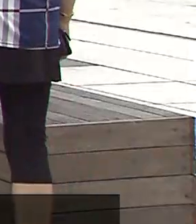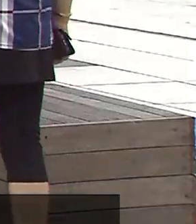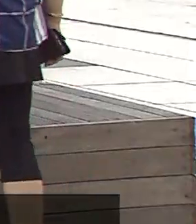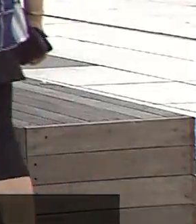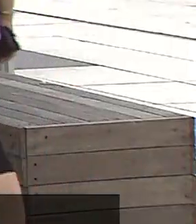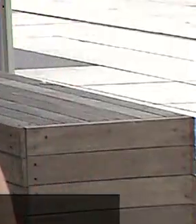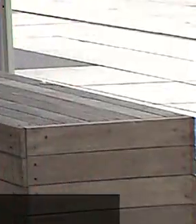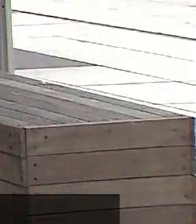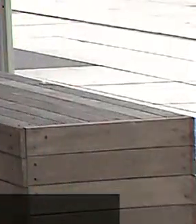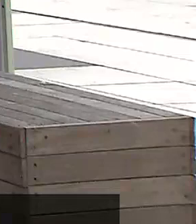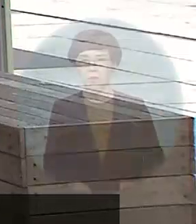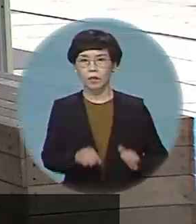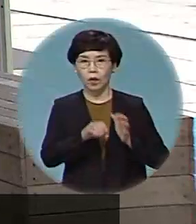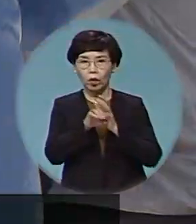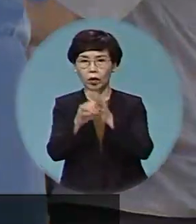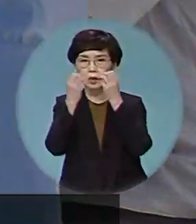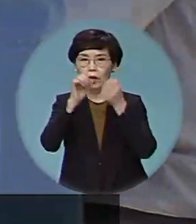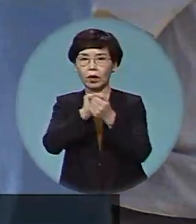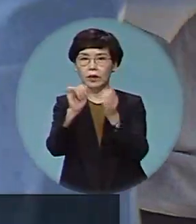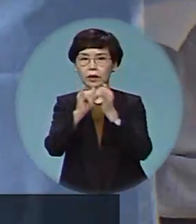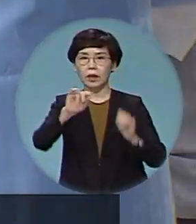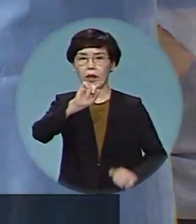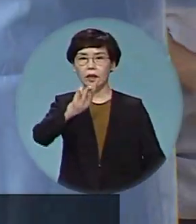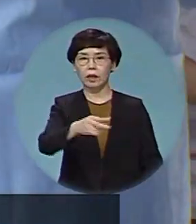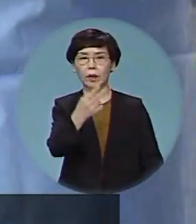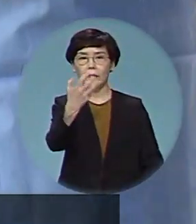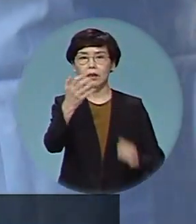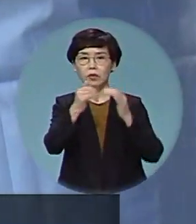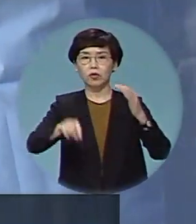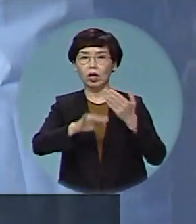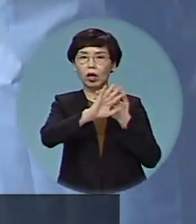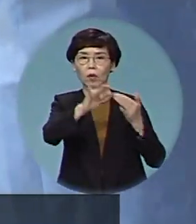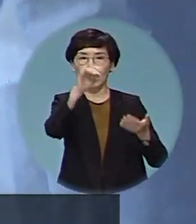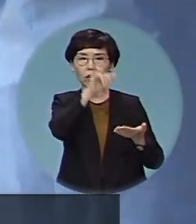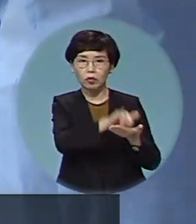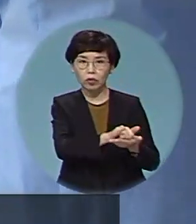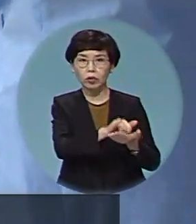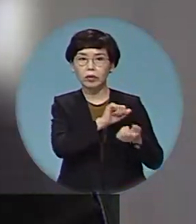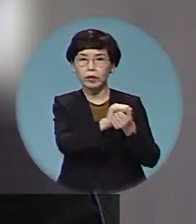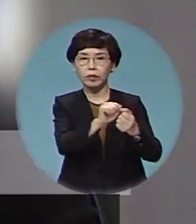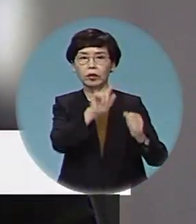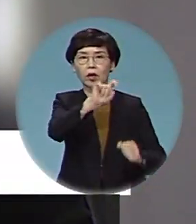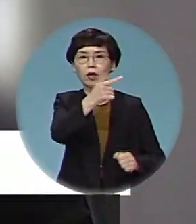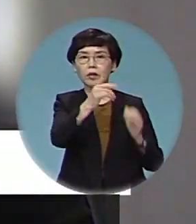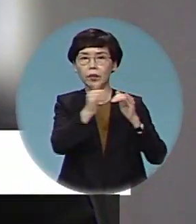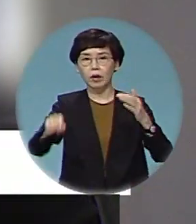(기자) 코로나19 신규 확진자 280명 가운데 해외 유입은 16명, 국내 발생은 264명입니다.